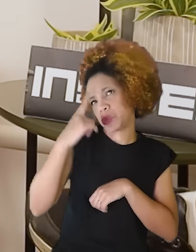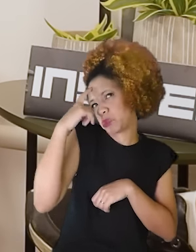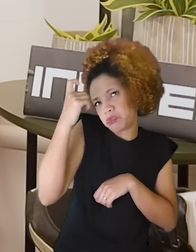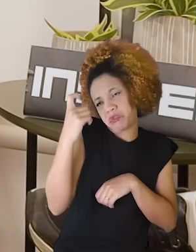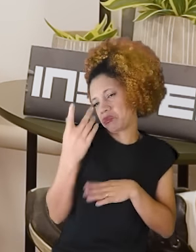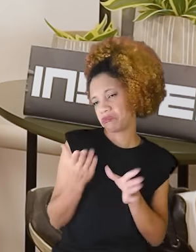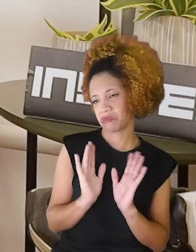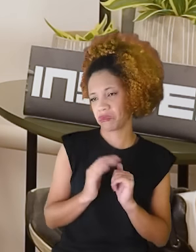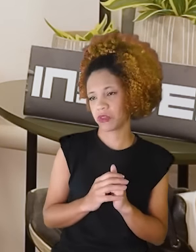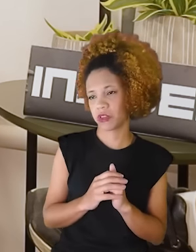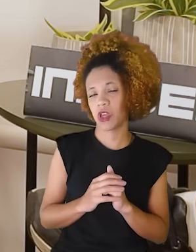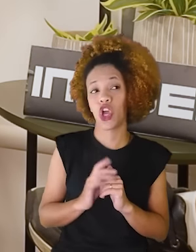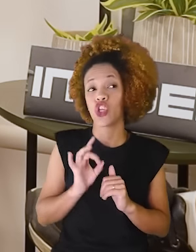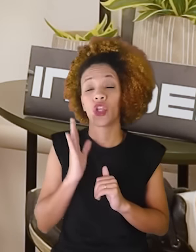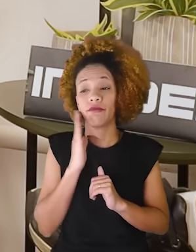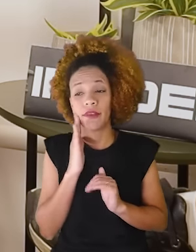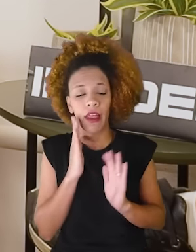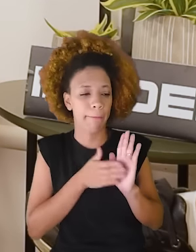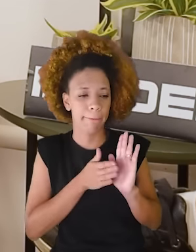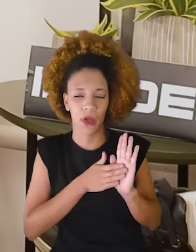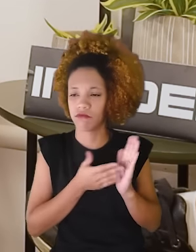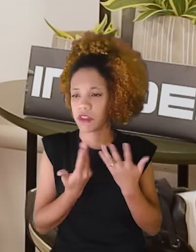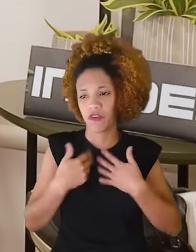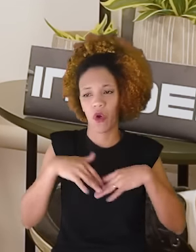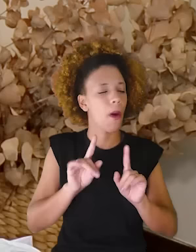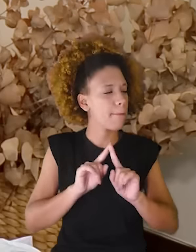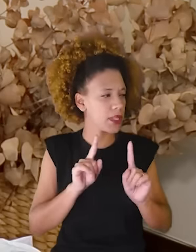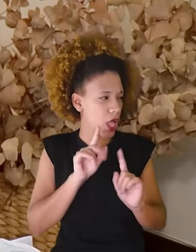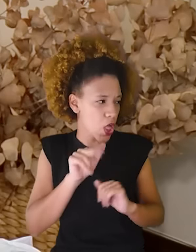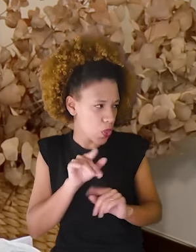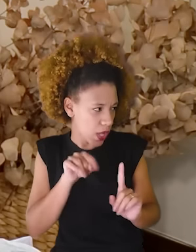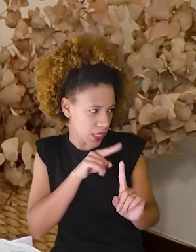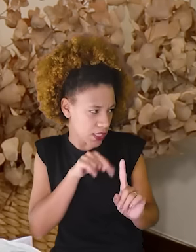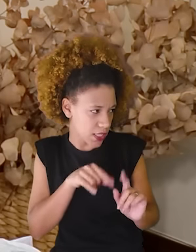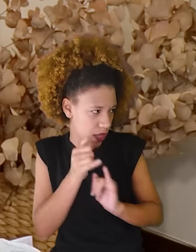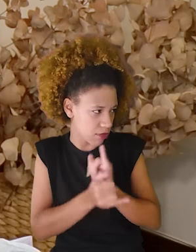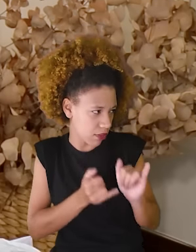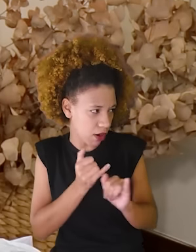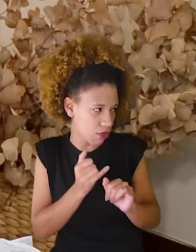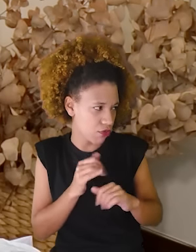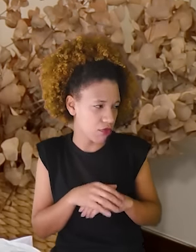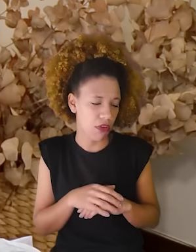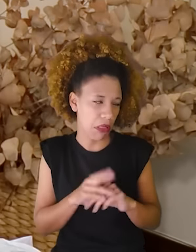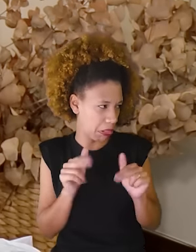programado eu falo assim só sei a ideia e vou e você nunca foi cancelado essas merdas nada